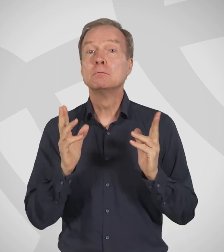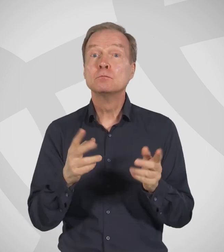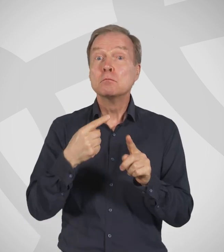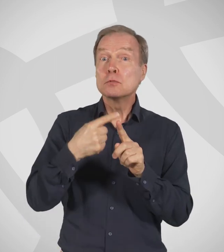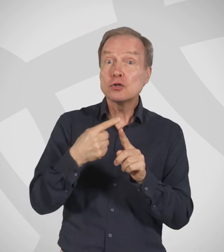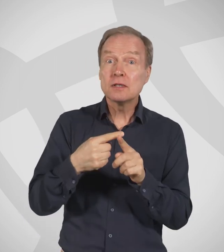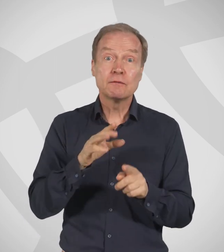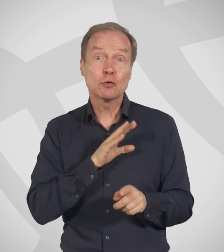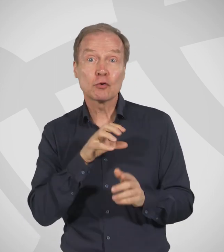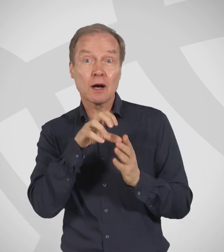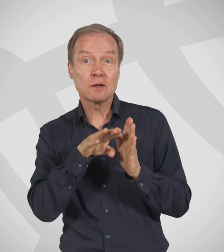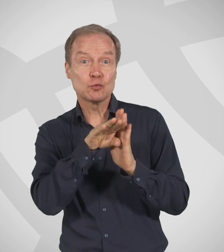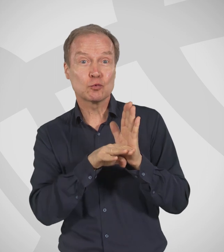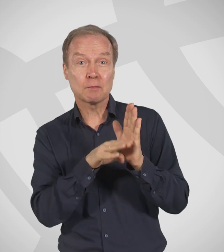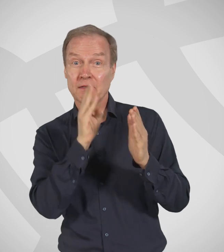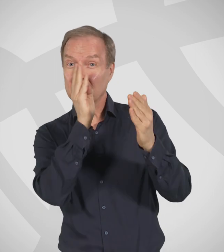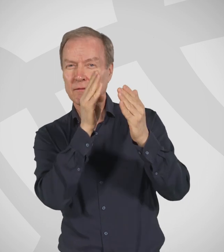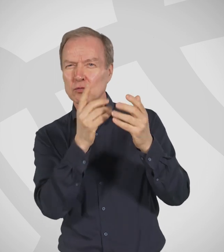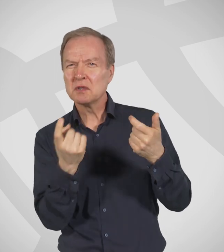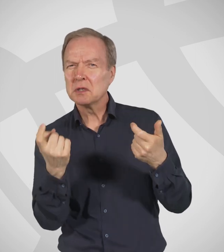Positiivista on myös hallitusohjelman tavoitteet -